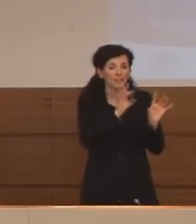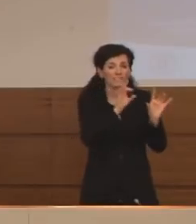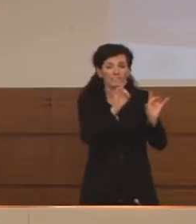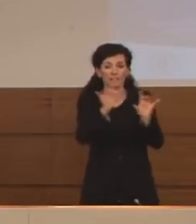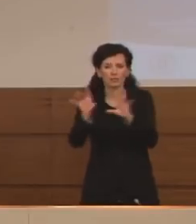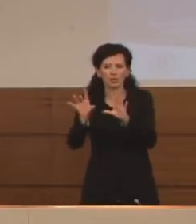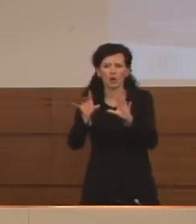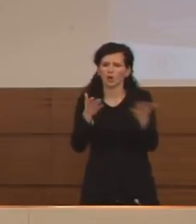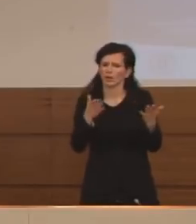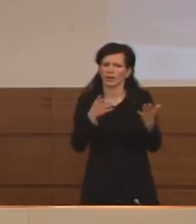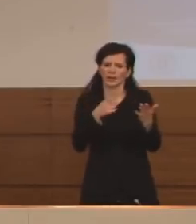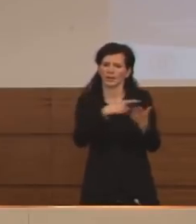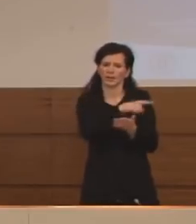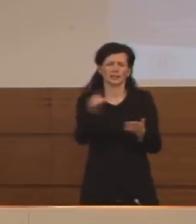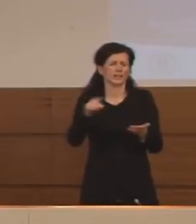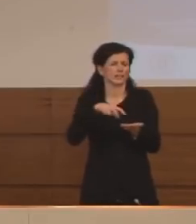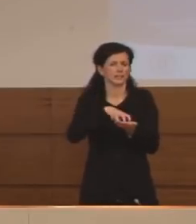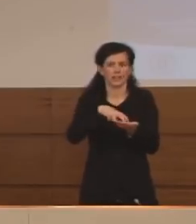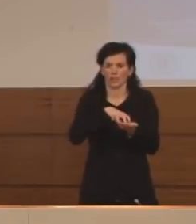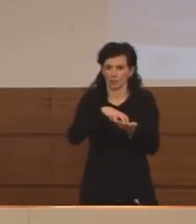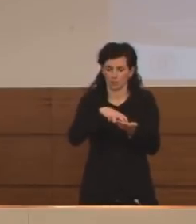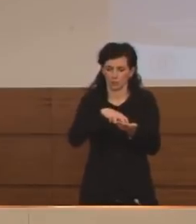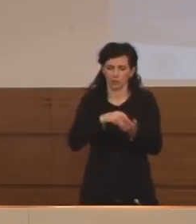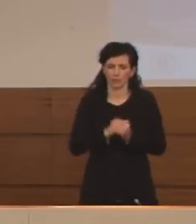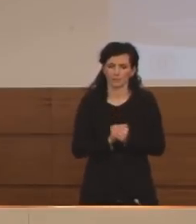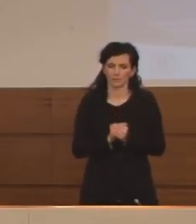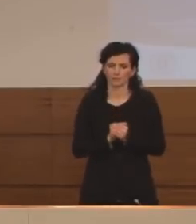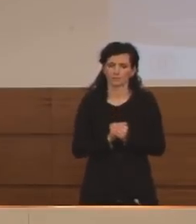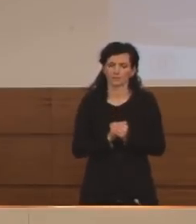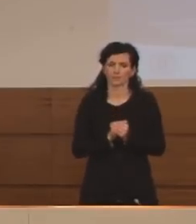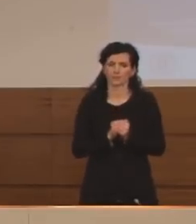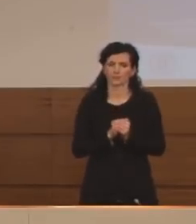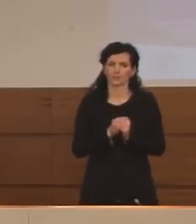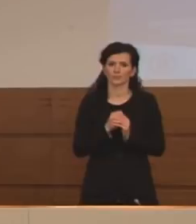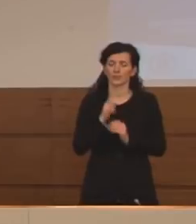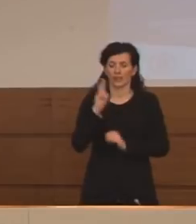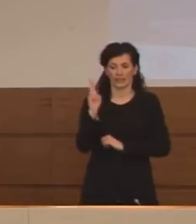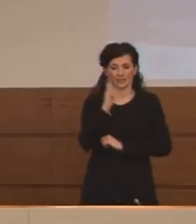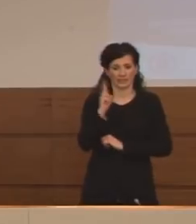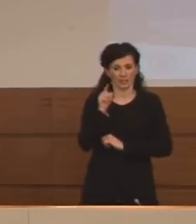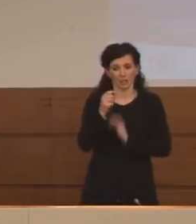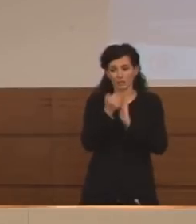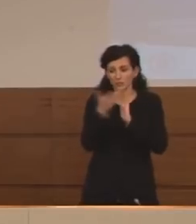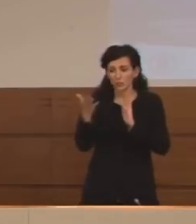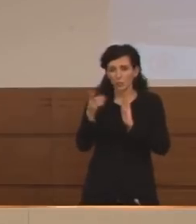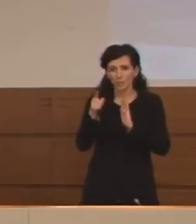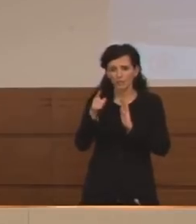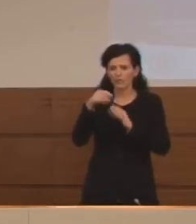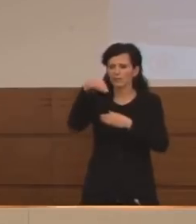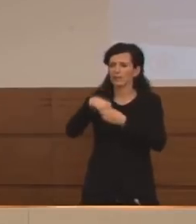Naturalmente abbiamo una sottostima nel numero di decessi che abbiamo nelle RSA, è inutile negarlo.